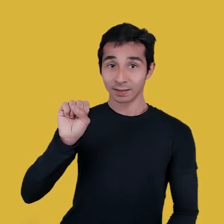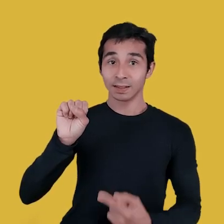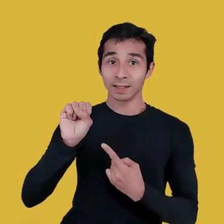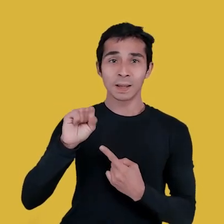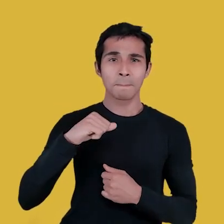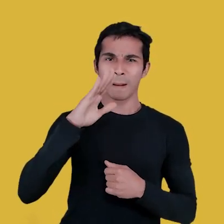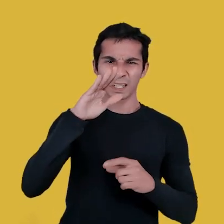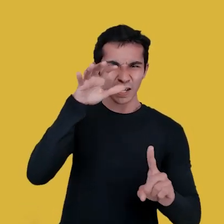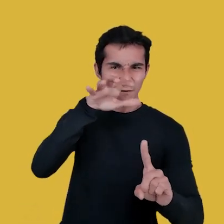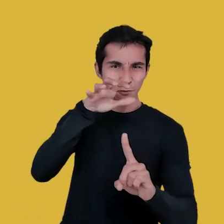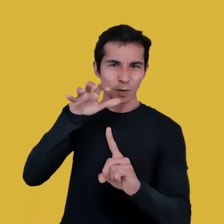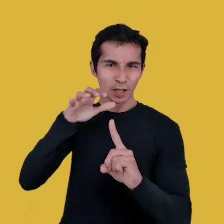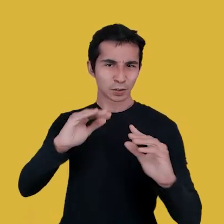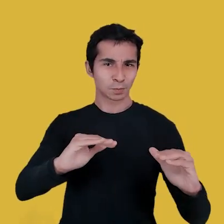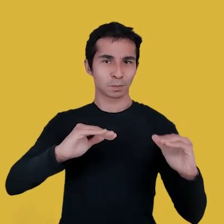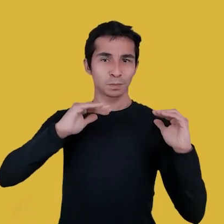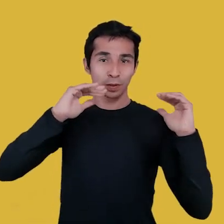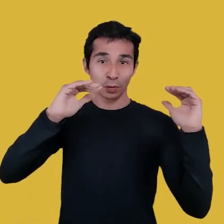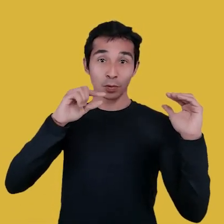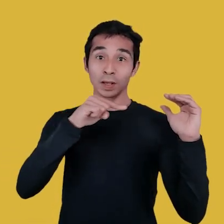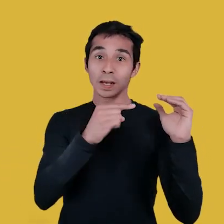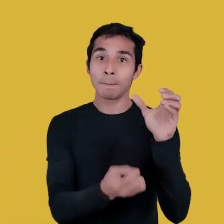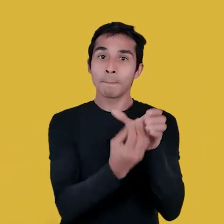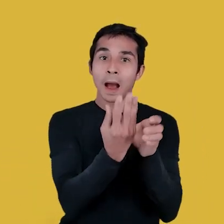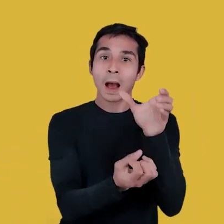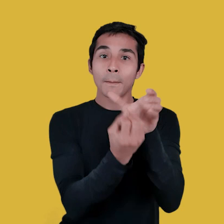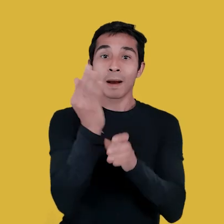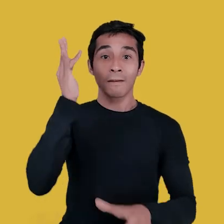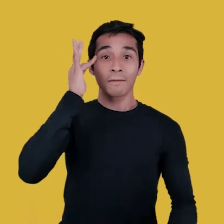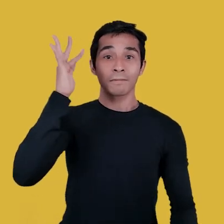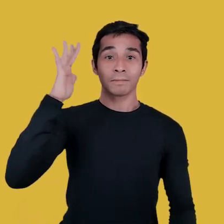E eram esses brâmanes que tratavam das filosofias.